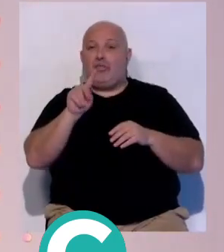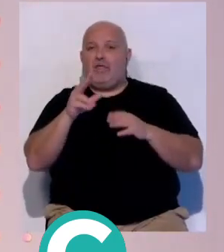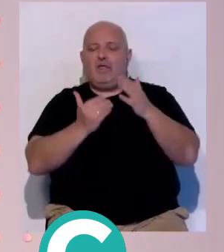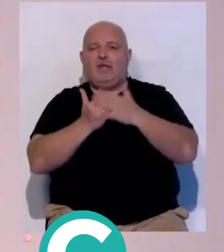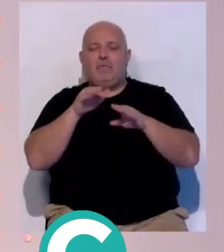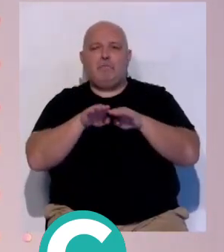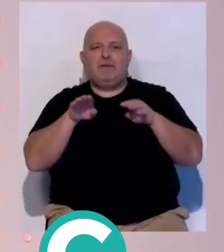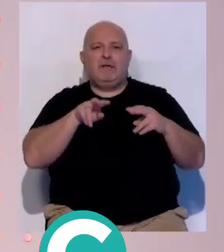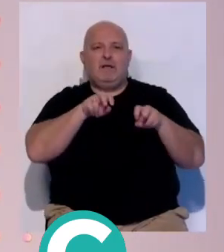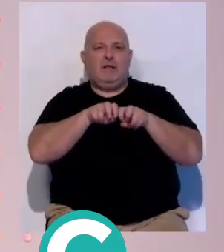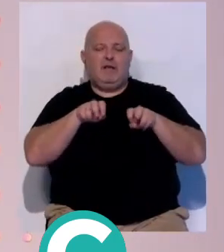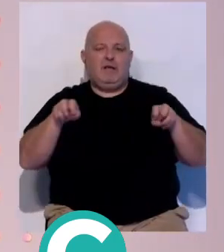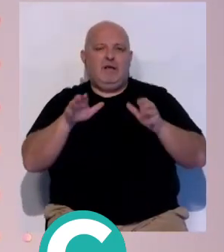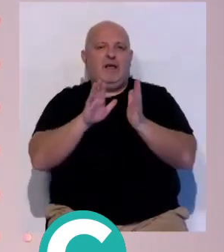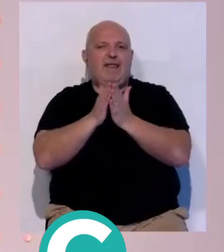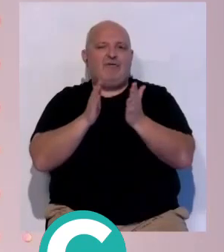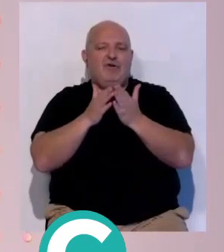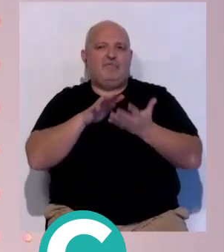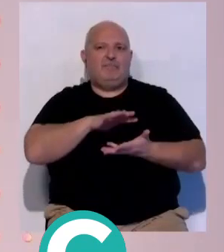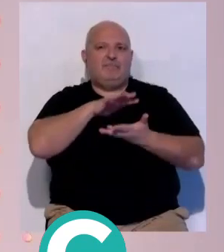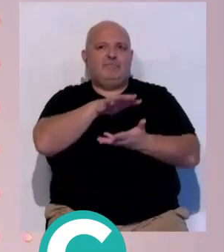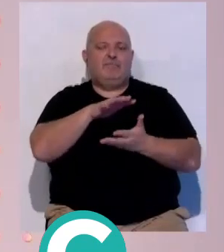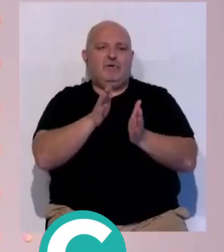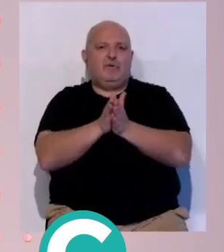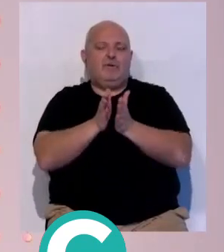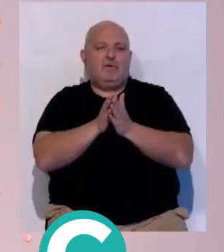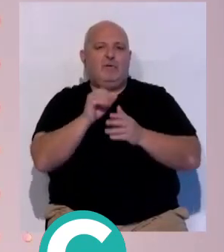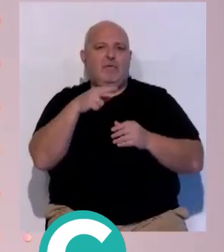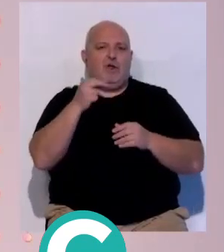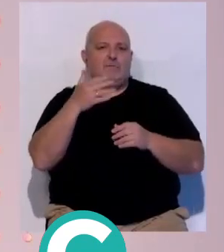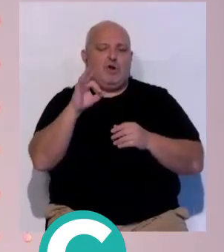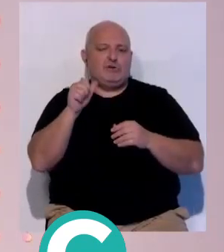redonda del fútbol y los libros que va a llevar nuestro compañero Pedro Espinosa del Diario de